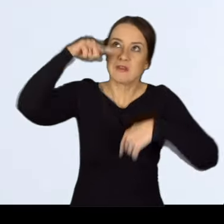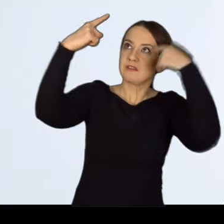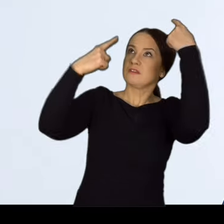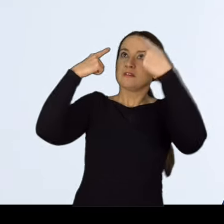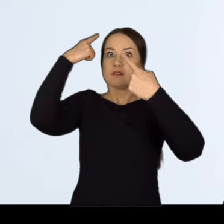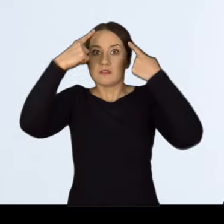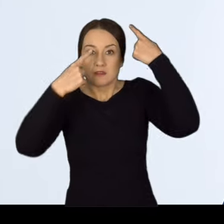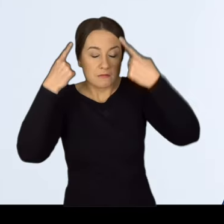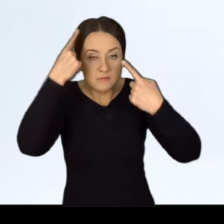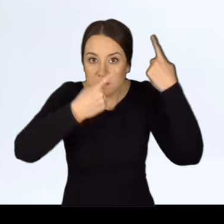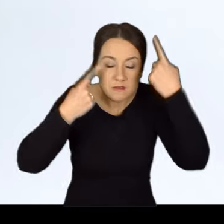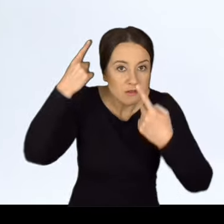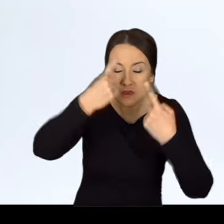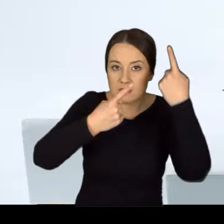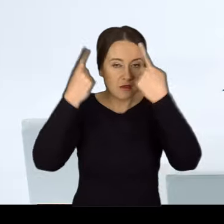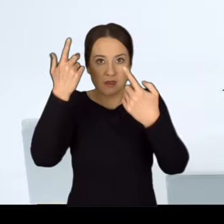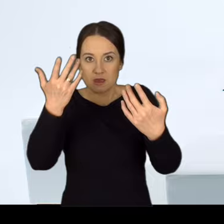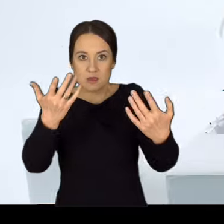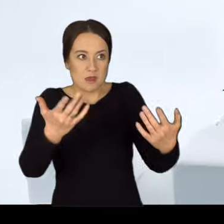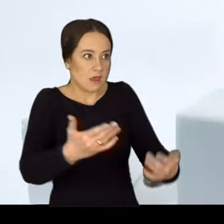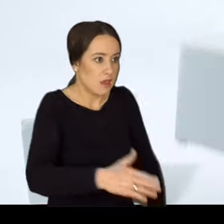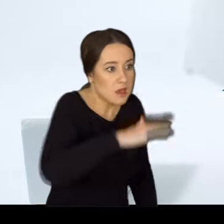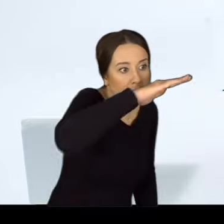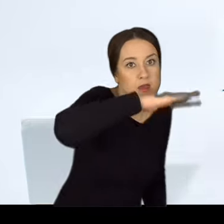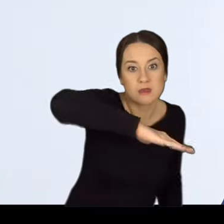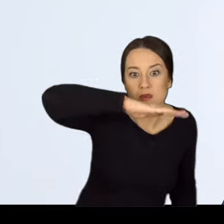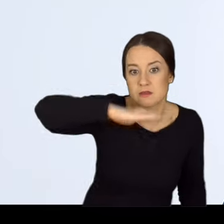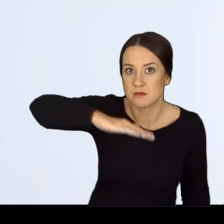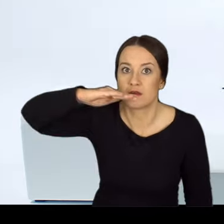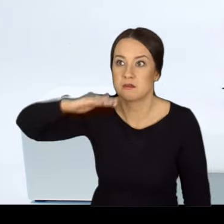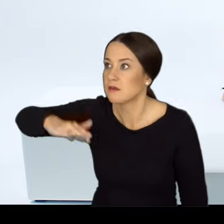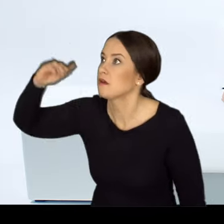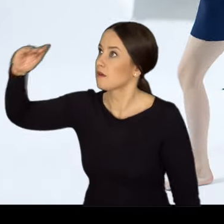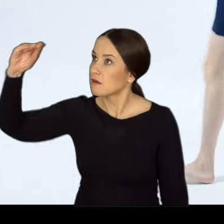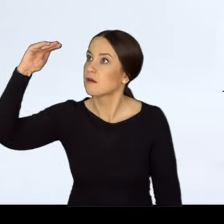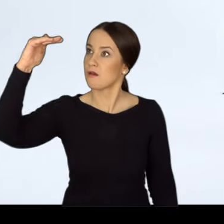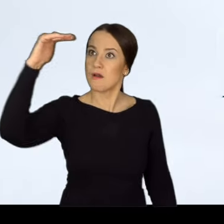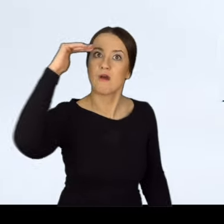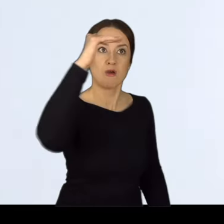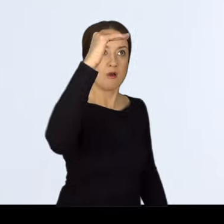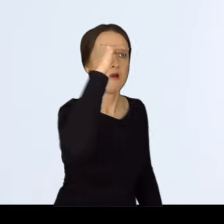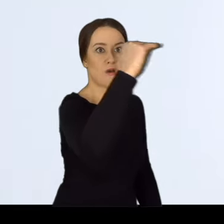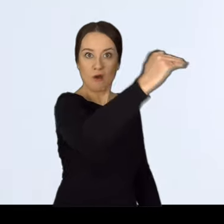Jak modlitwa wszystkich dzieci, które znam